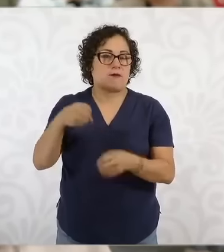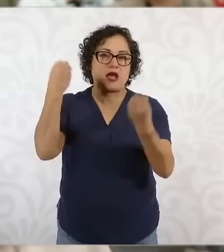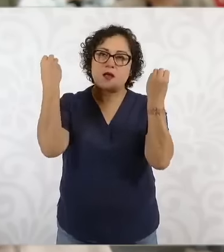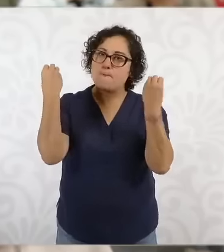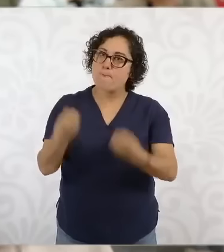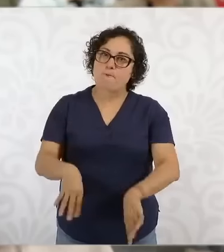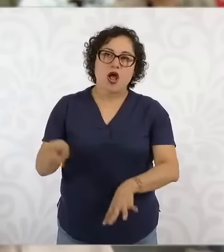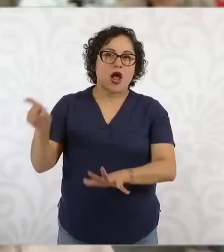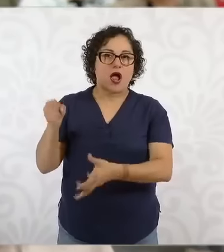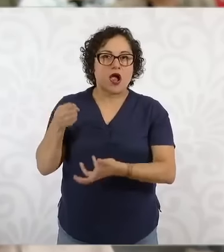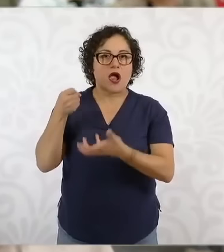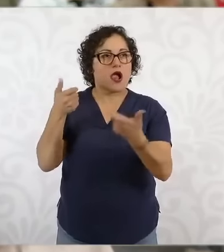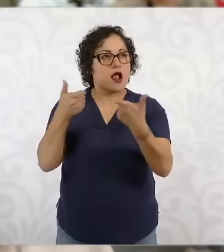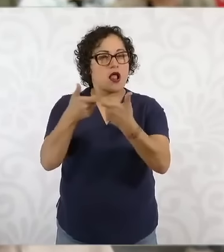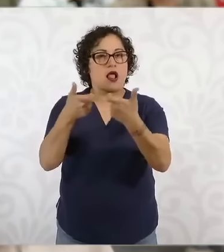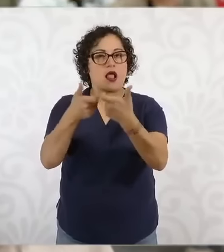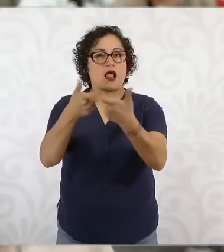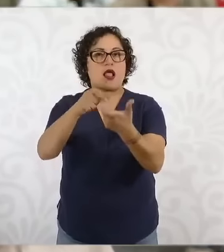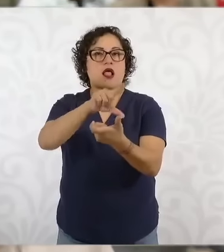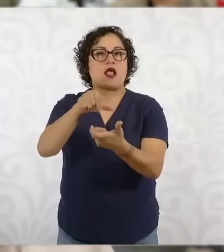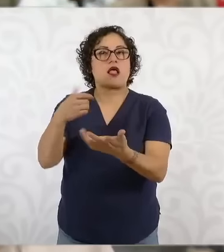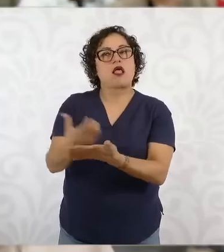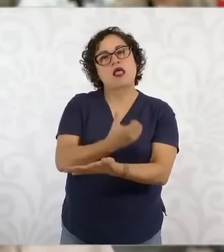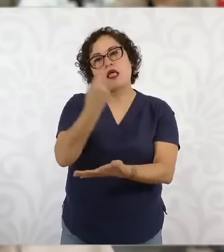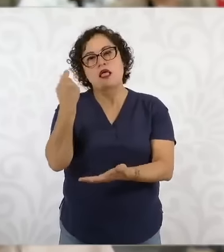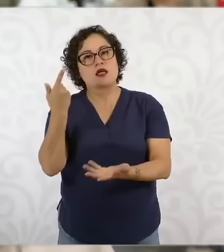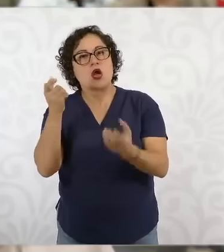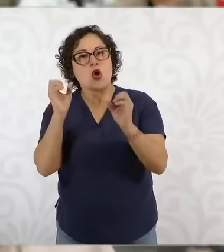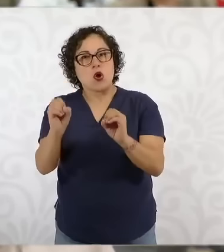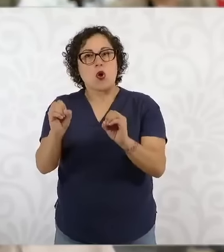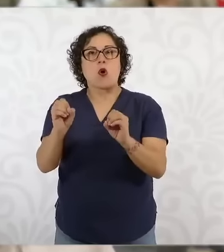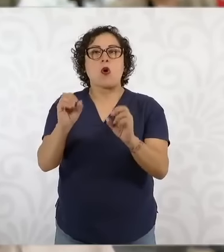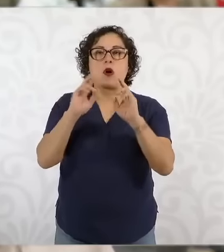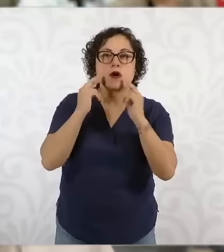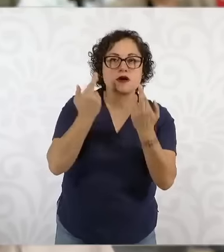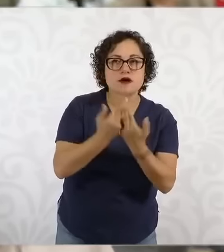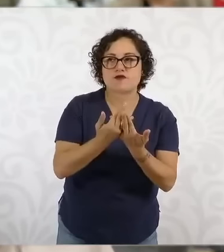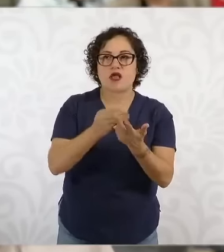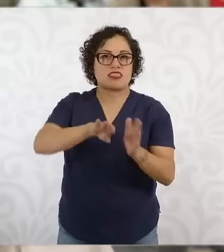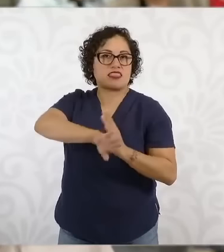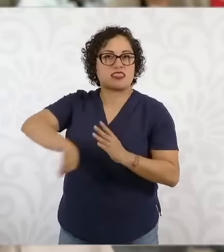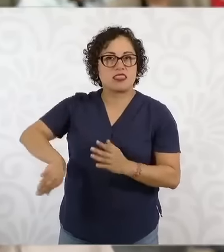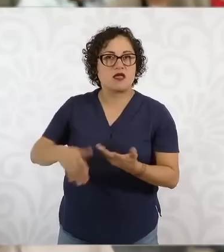en ser accionista y ni siquiera los dejaban entrar a a las juntas de consejo, a los mexicanos. ¿Cómo